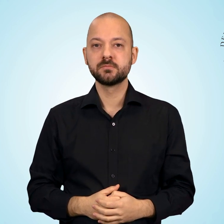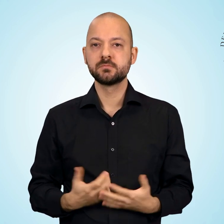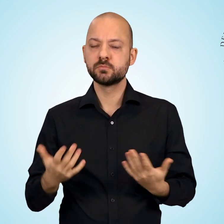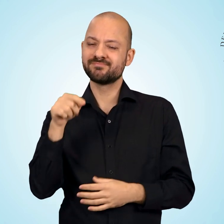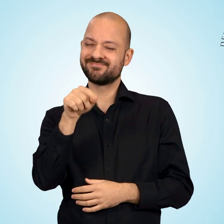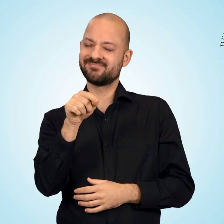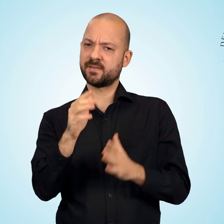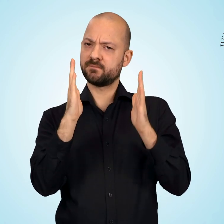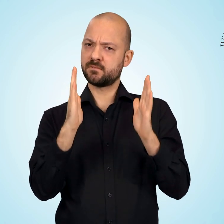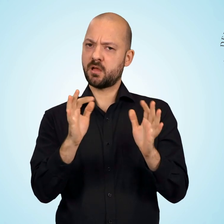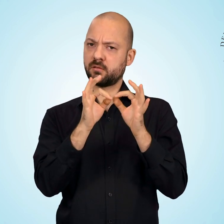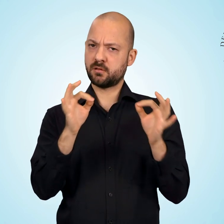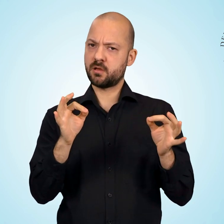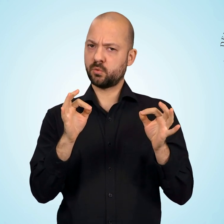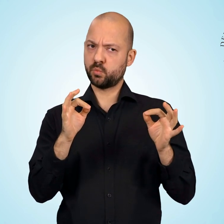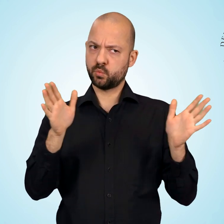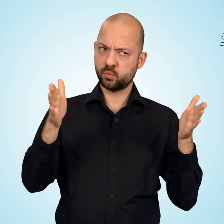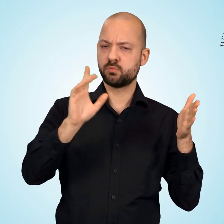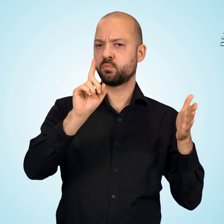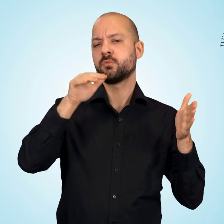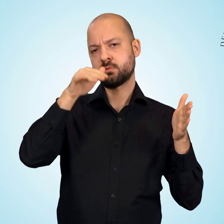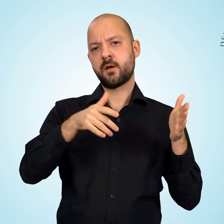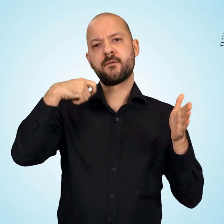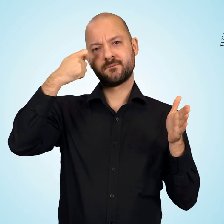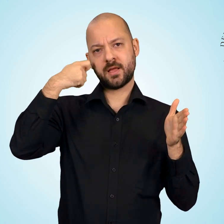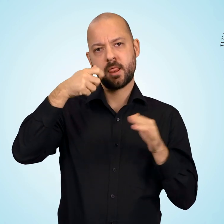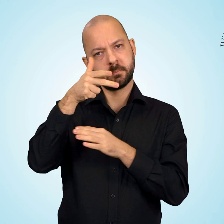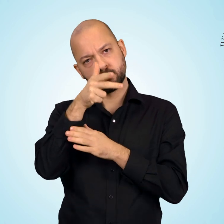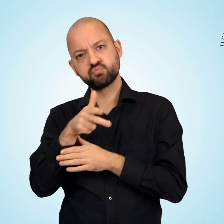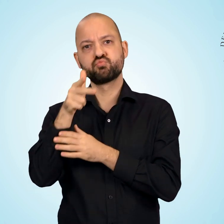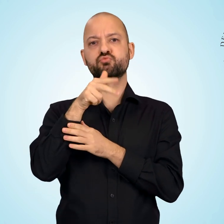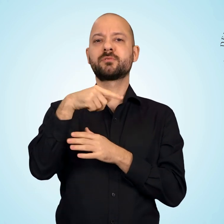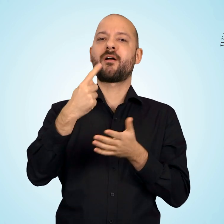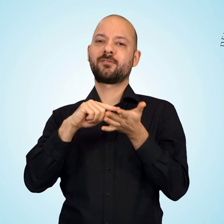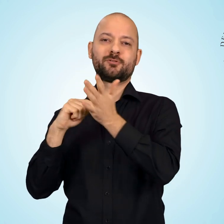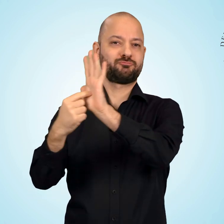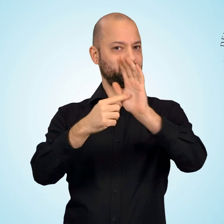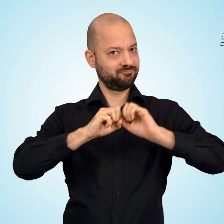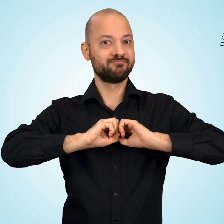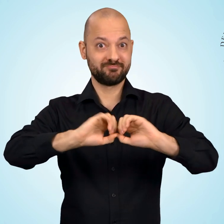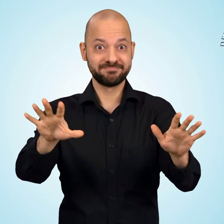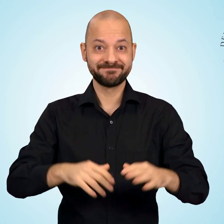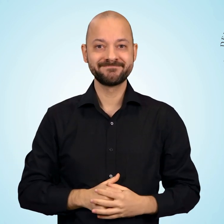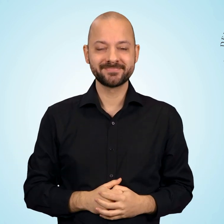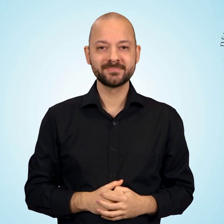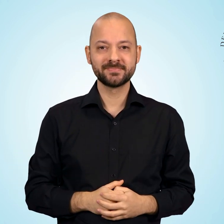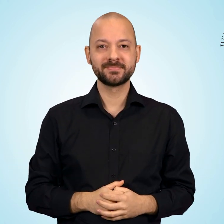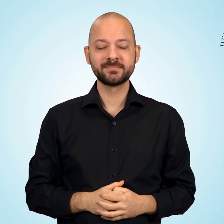Allerdings wird die Fachtagung gefilmt und danach für die Öffentlichkeit zugänglich gemacht.